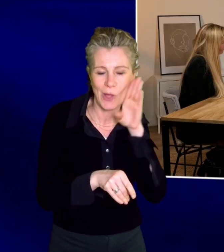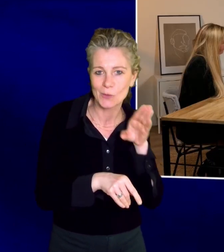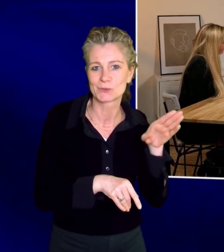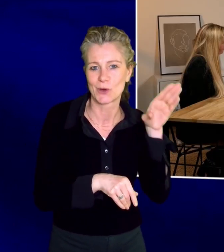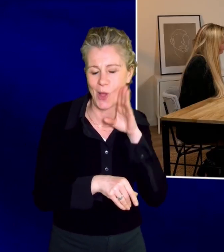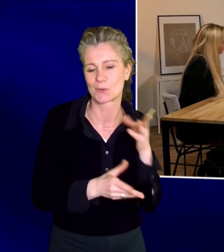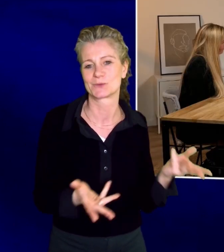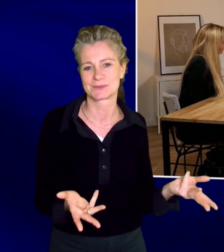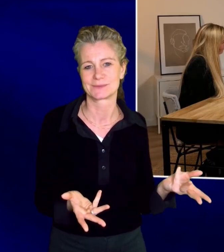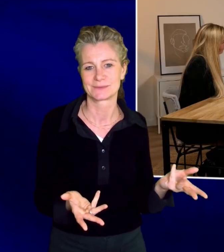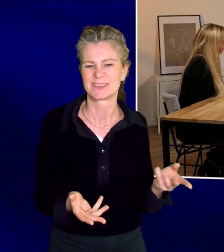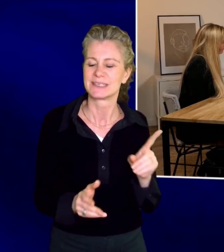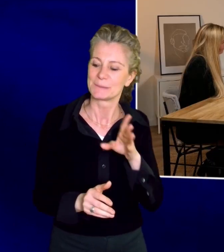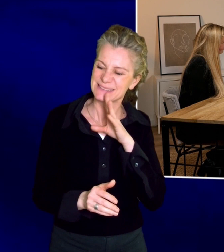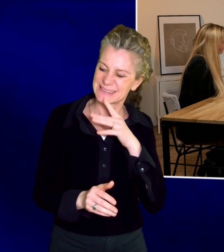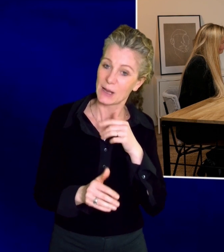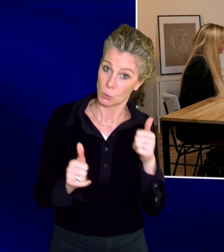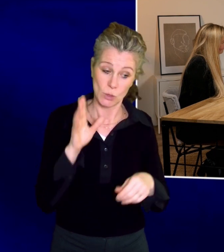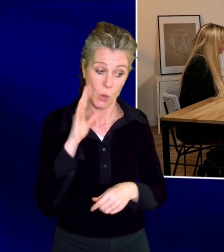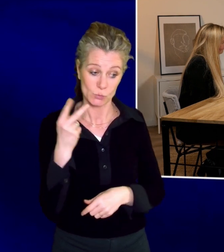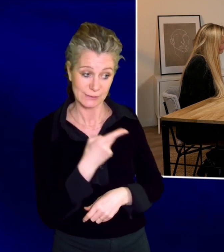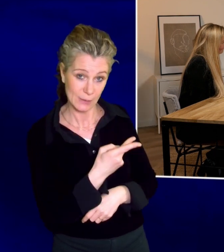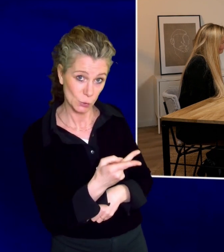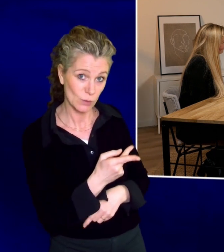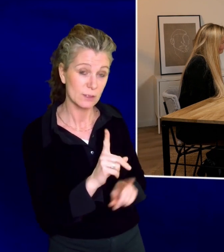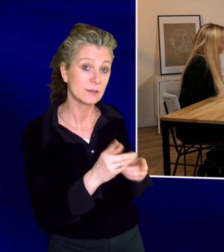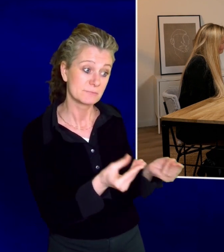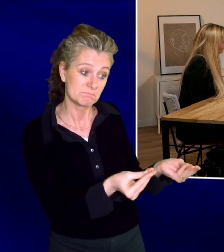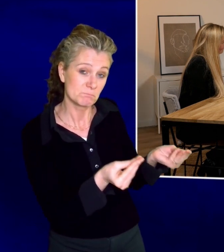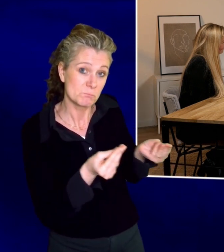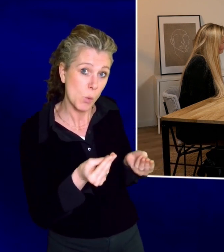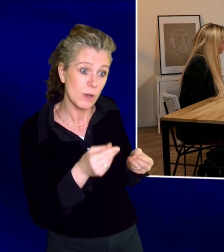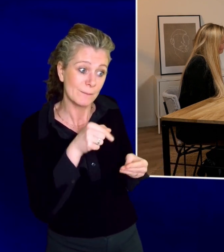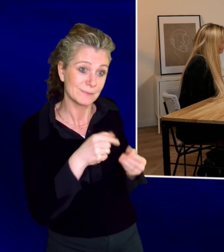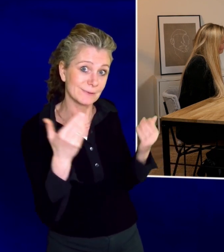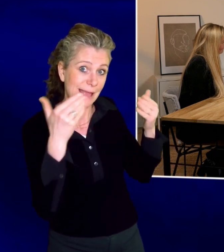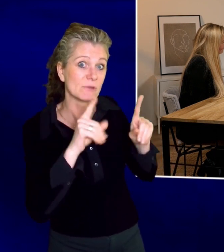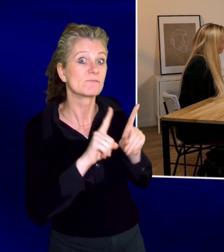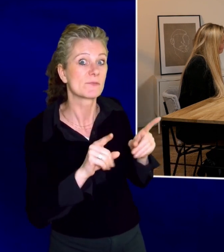wat is dan de boodschap die we uit deze avond in ieder geval gehoord moeten hebben, Lotte?